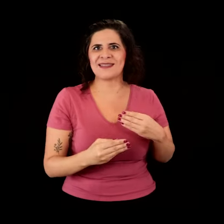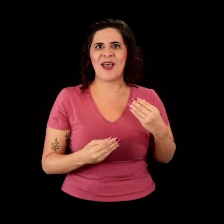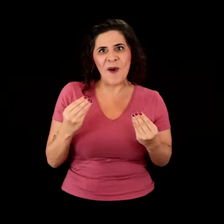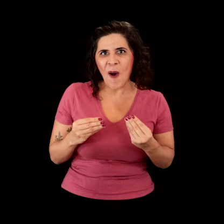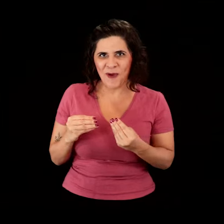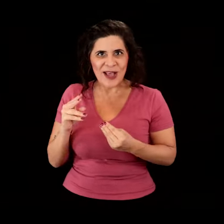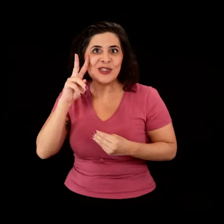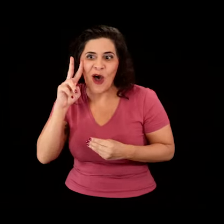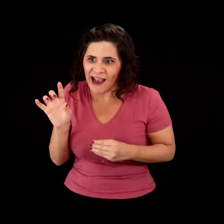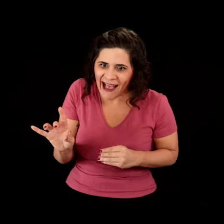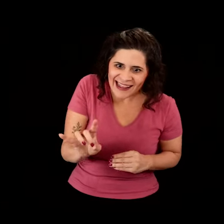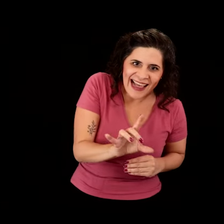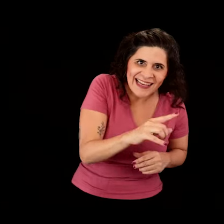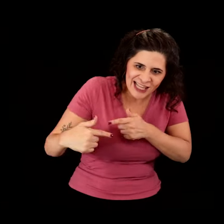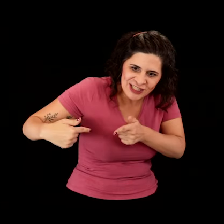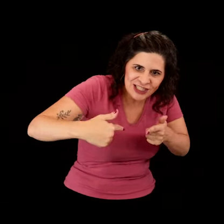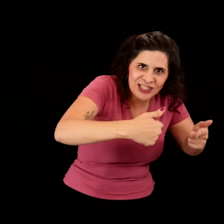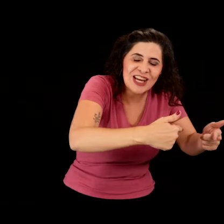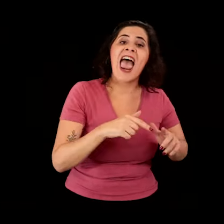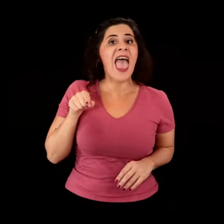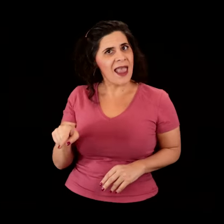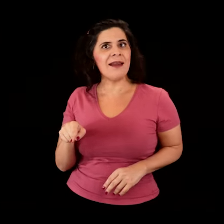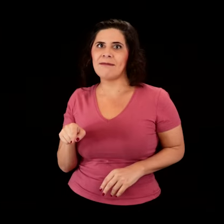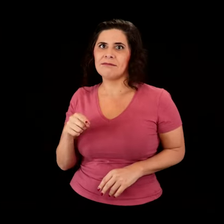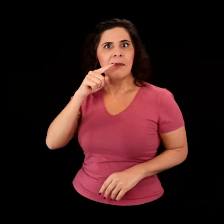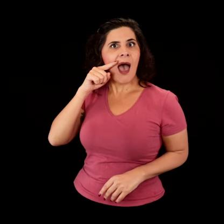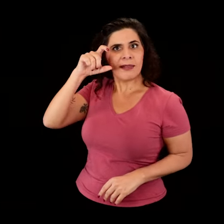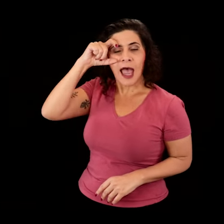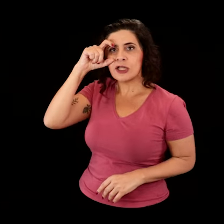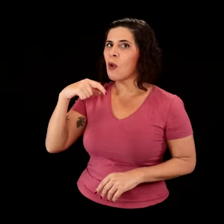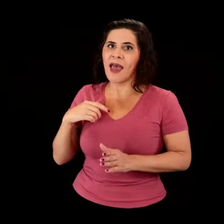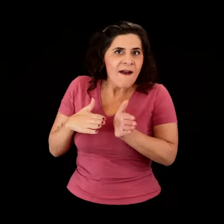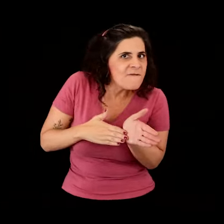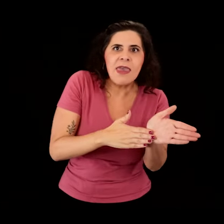e o Artacho era uma pessoa fiel, que se mantinha nesses seus elementos,